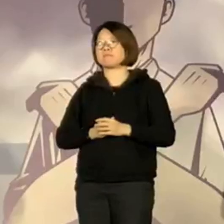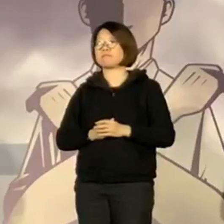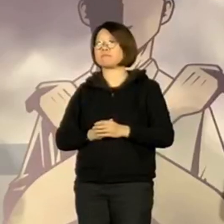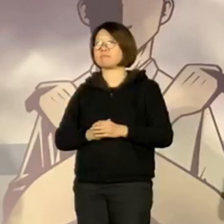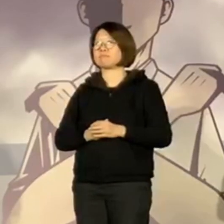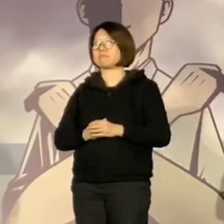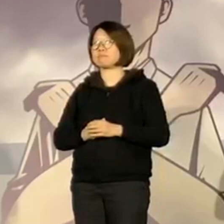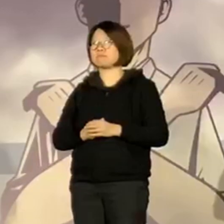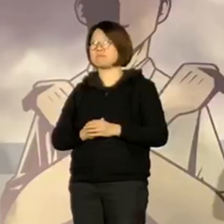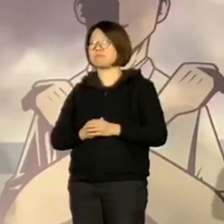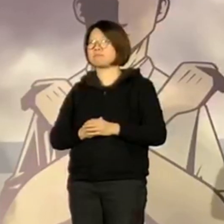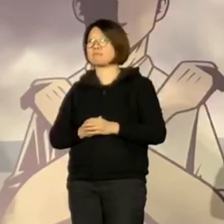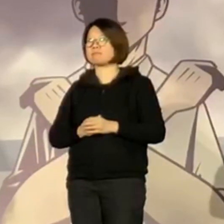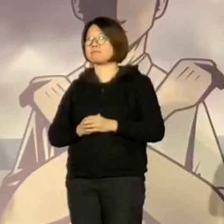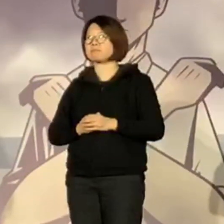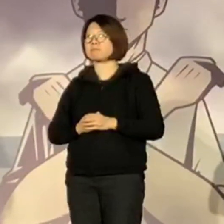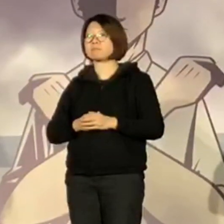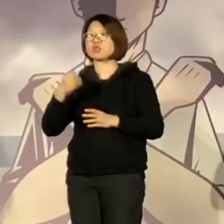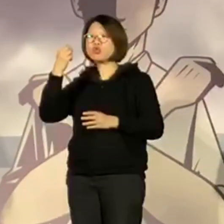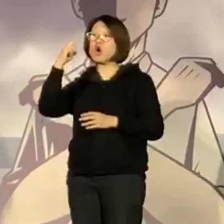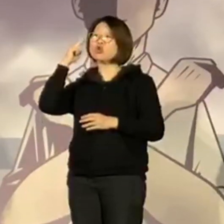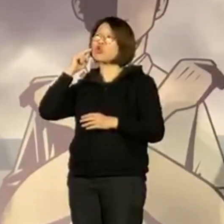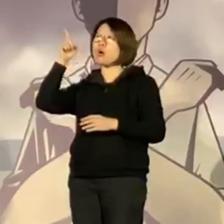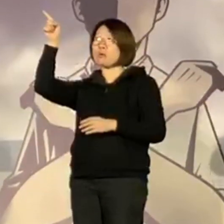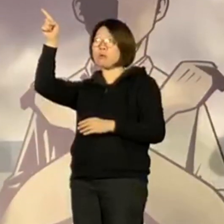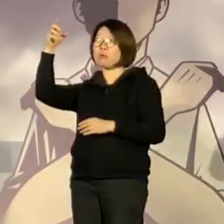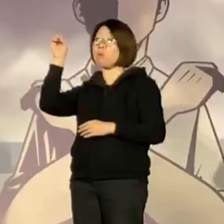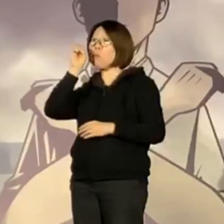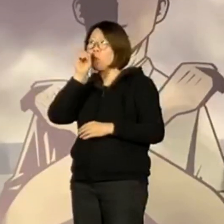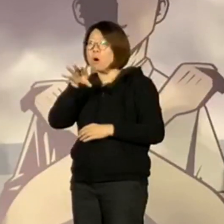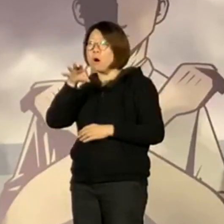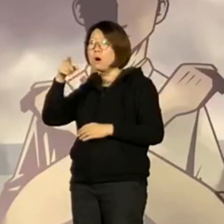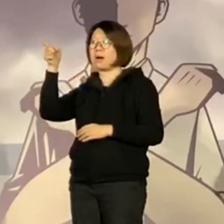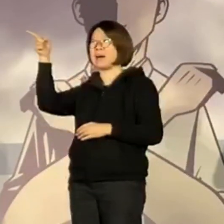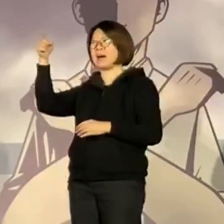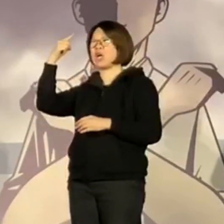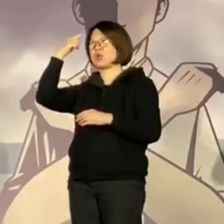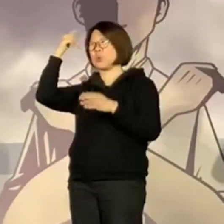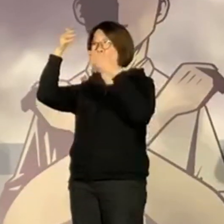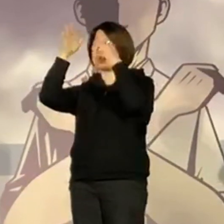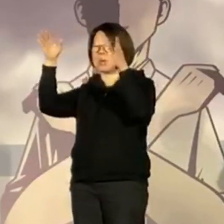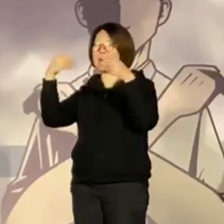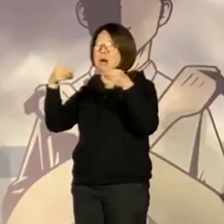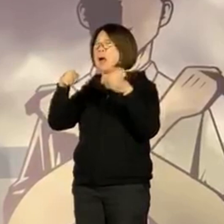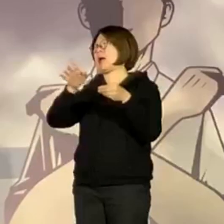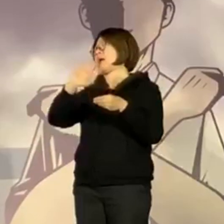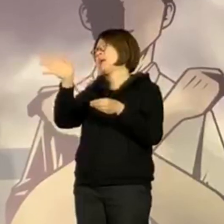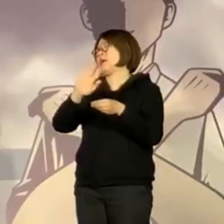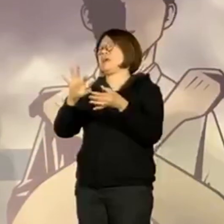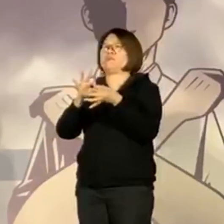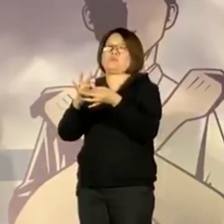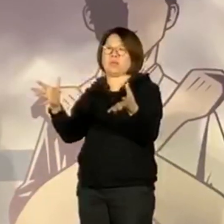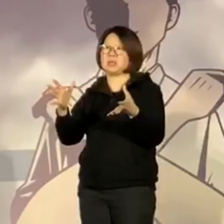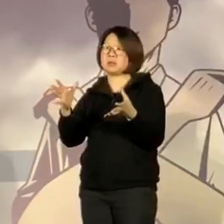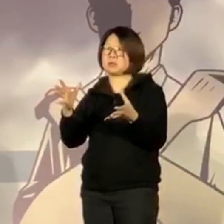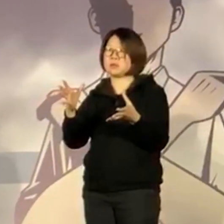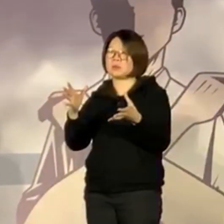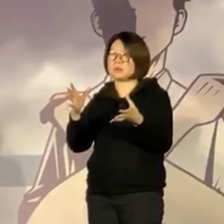不要將那些甚麼通識科的課程拉入一起講 我只講通識科的東西 只有兩件事